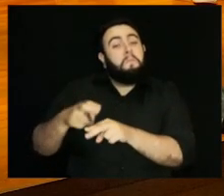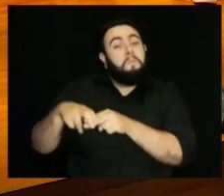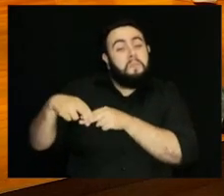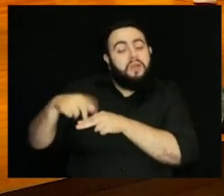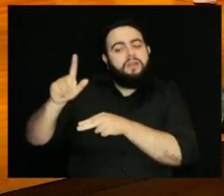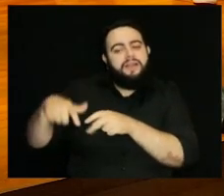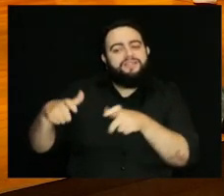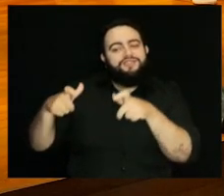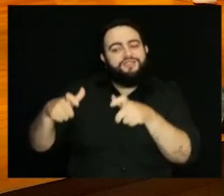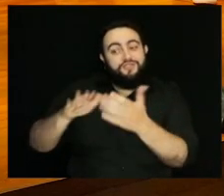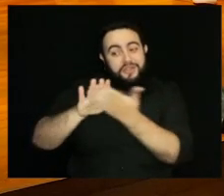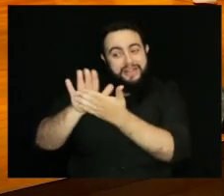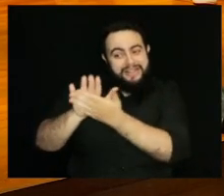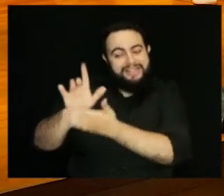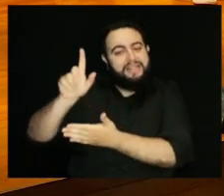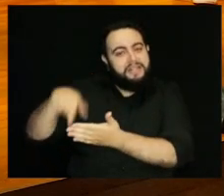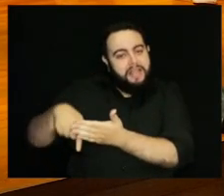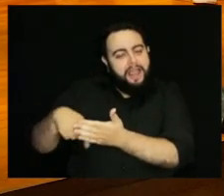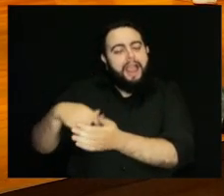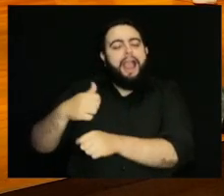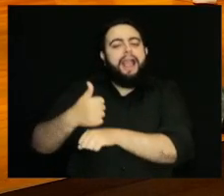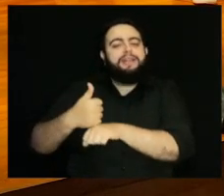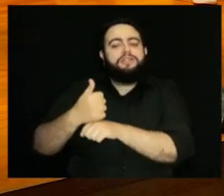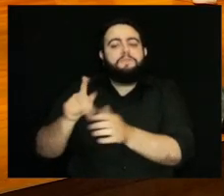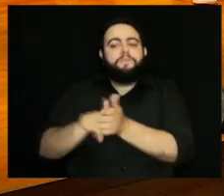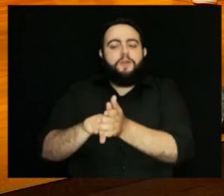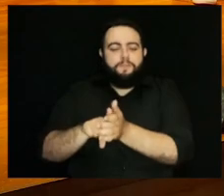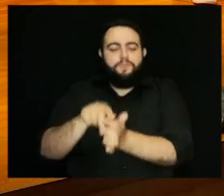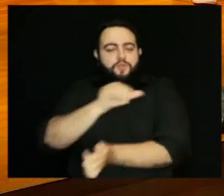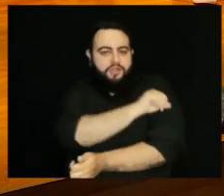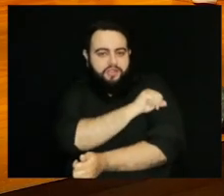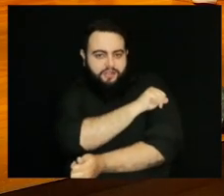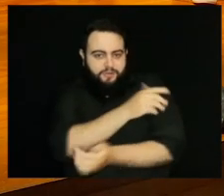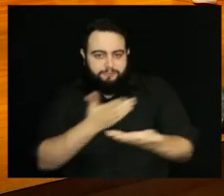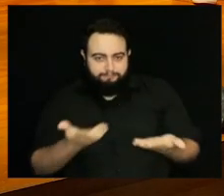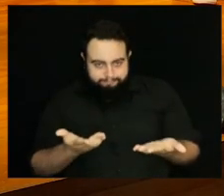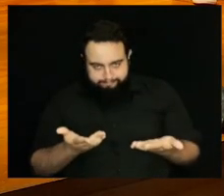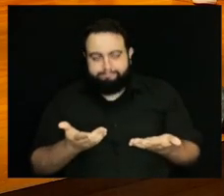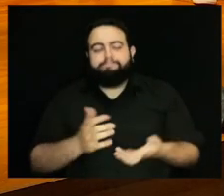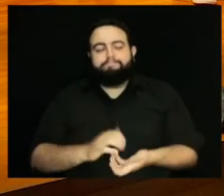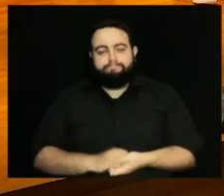que estavam no Rio de Janeiro, ou que eram do Rio de Janeiro né. Os grandes compositores da época, o